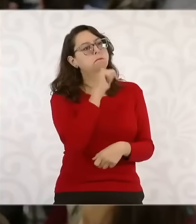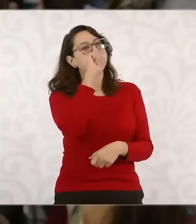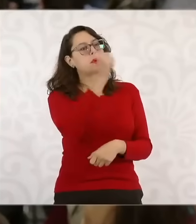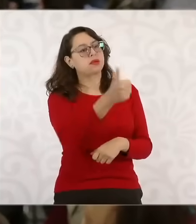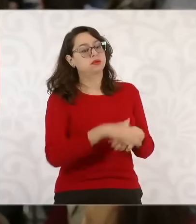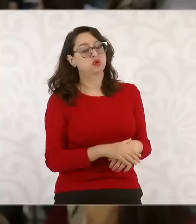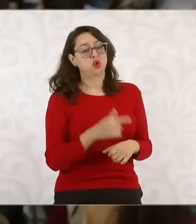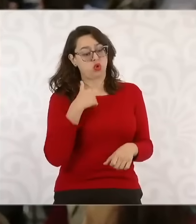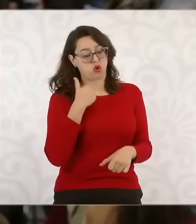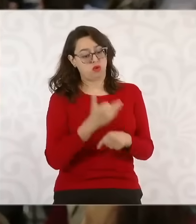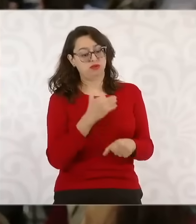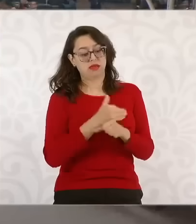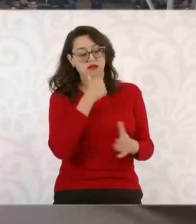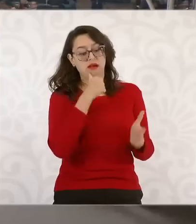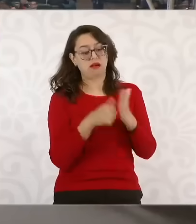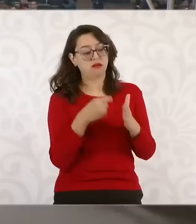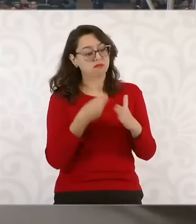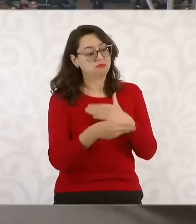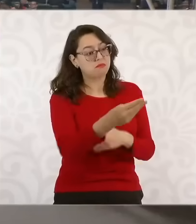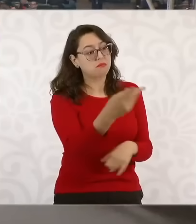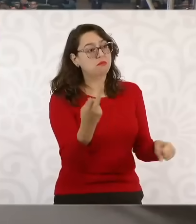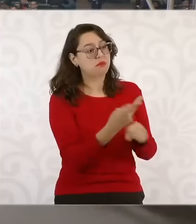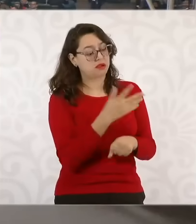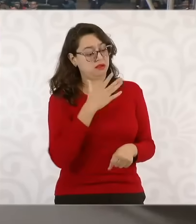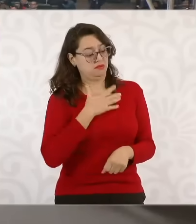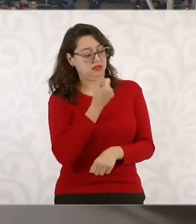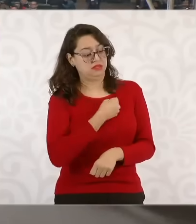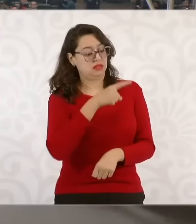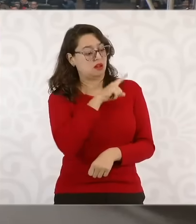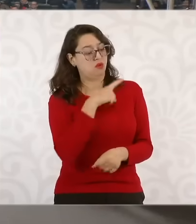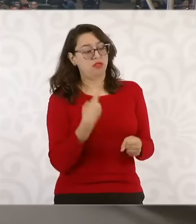porque tristemente mi salud ha sufrido un grave quebranto y no puedo darme el lujo de esperar